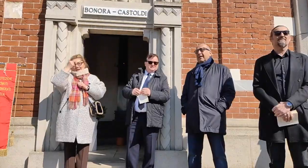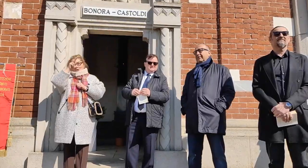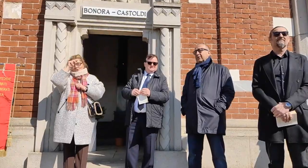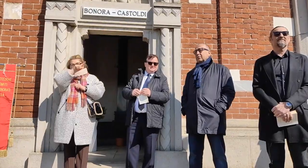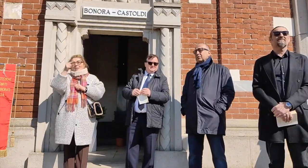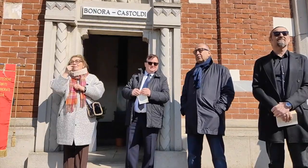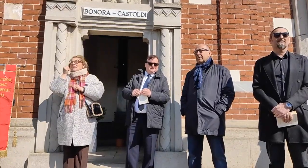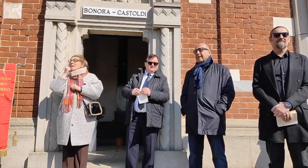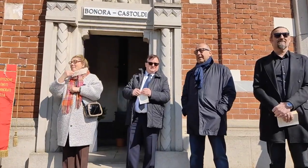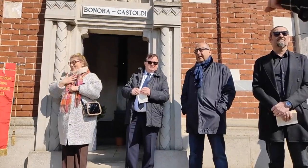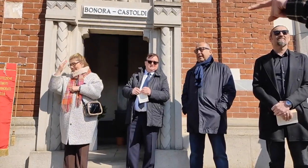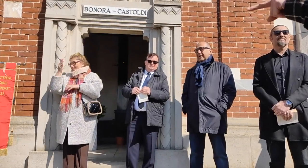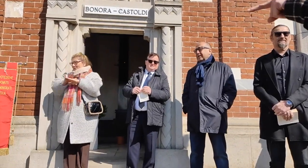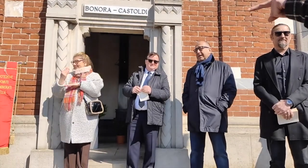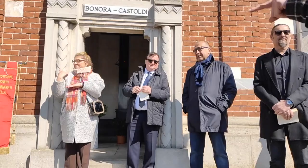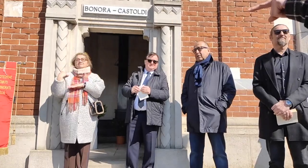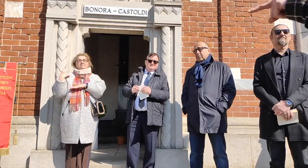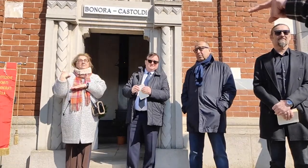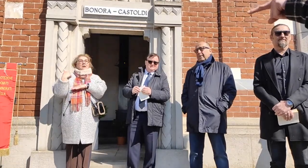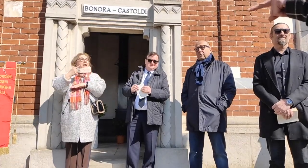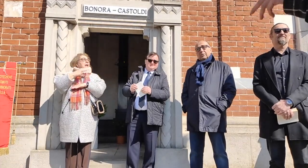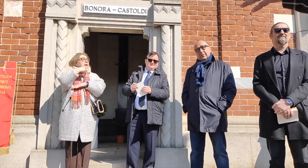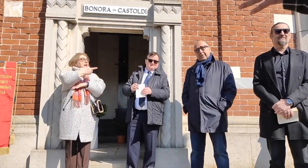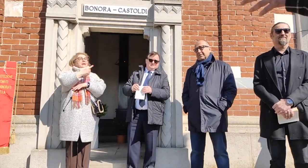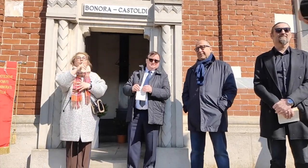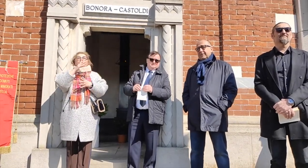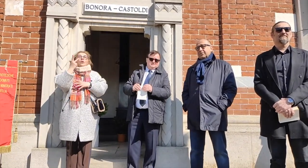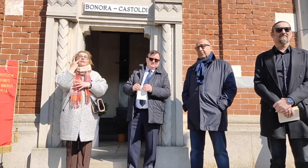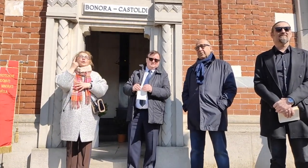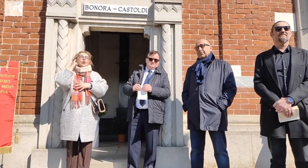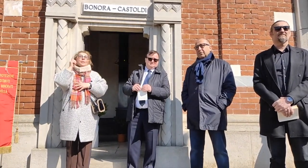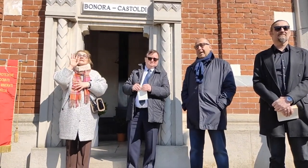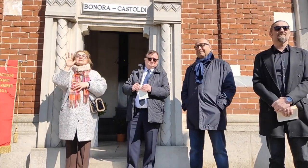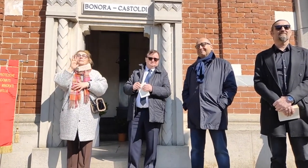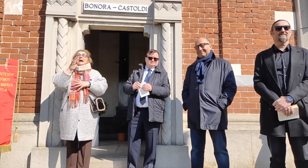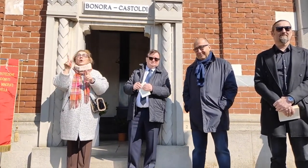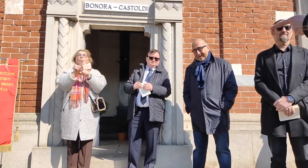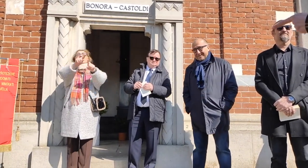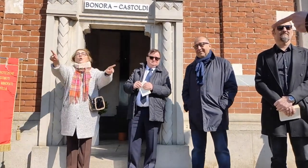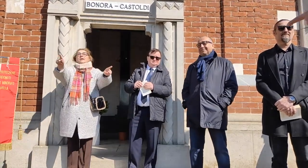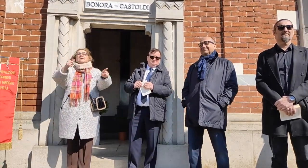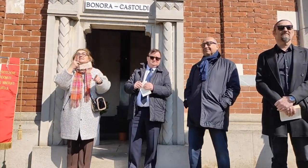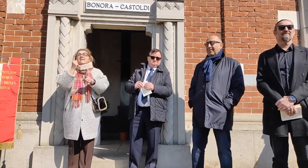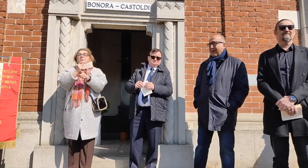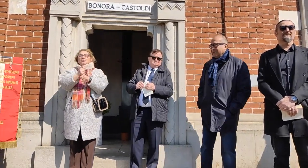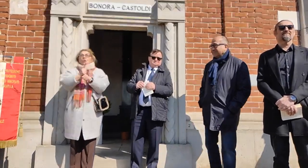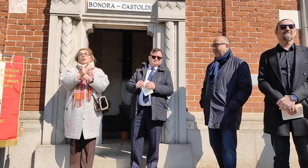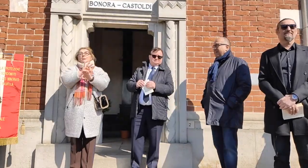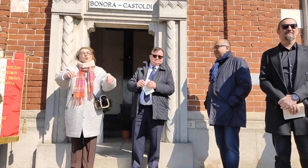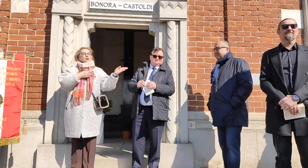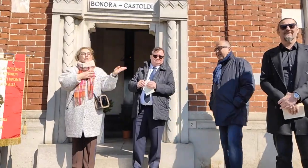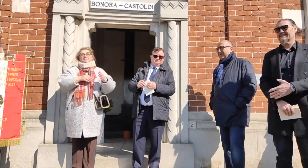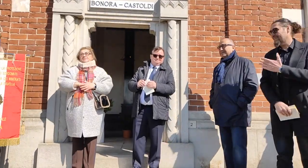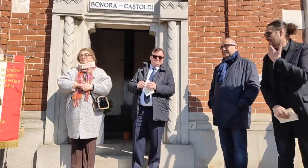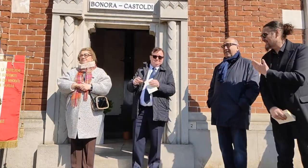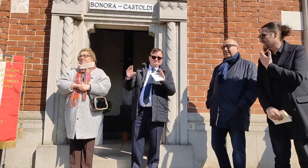Voi conoscevate i miei genitori, se avete bisogno di qualsiasi cosa sono a vostra disposizione.